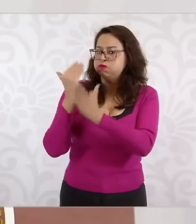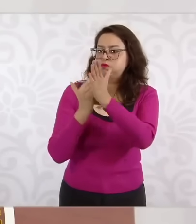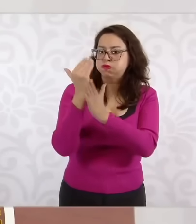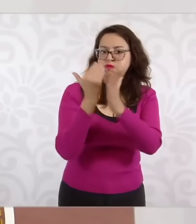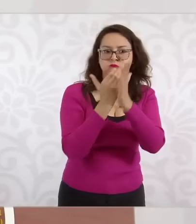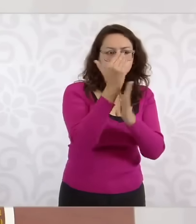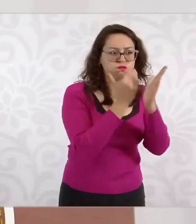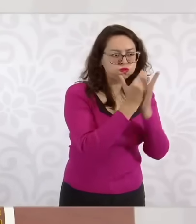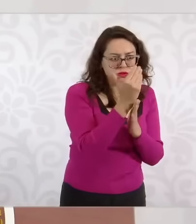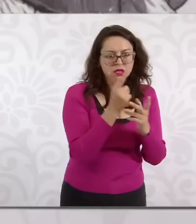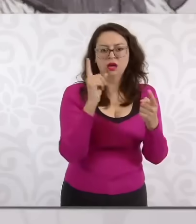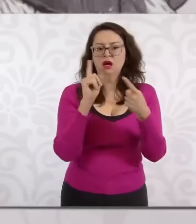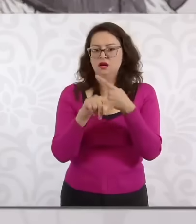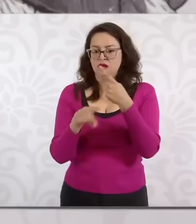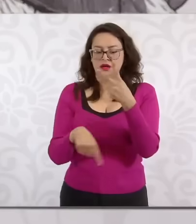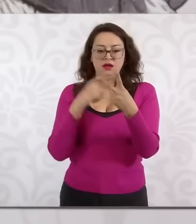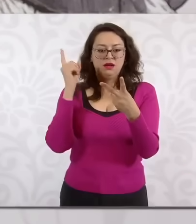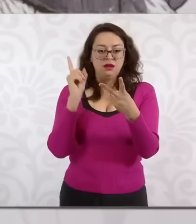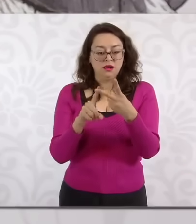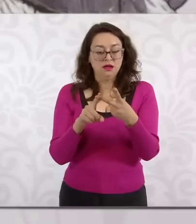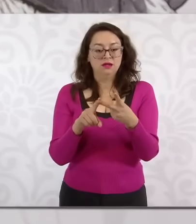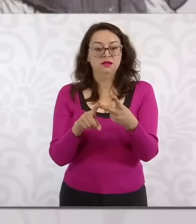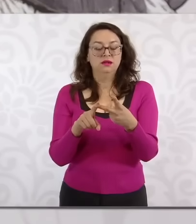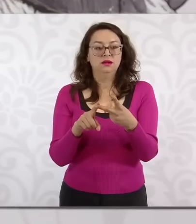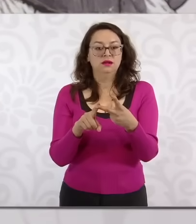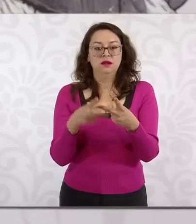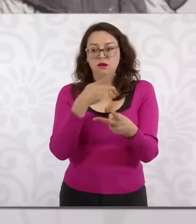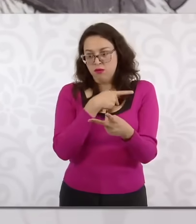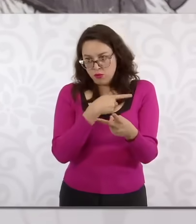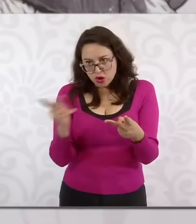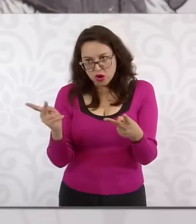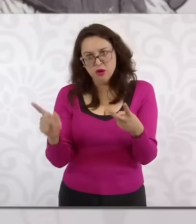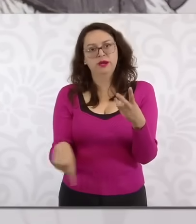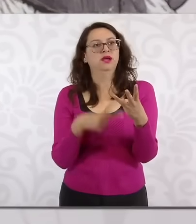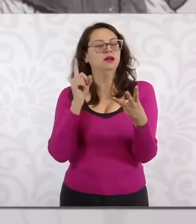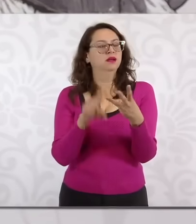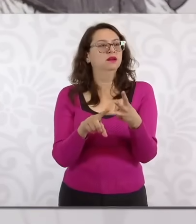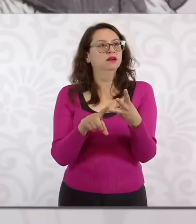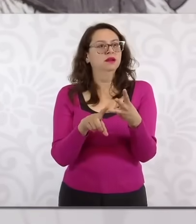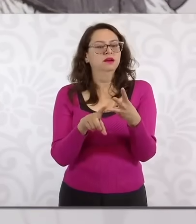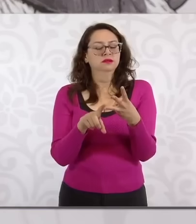indicadores. Hay indicadores que tienen que ver con pobreza, hay indicadores que tienen que ver